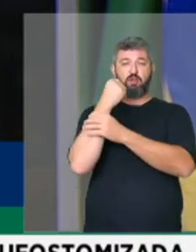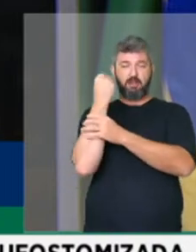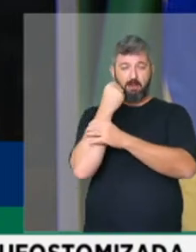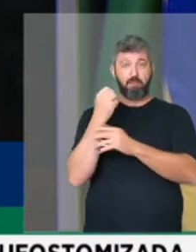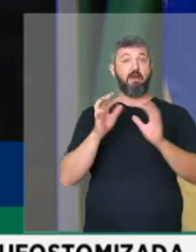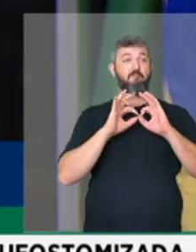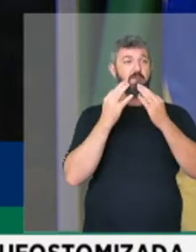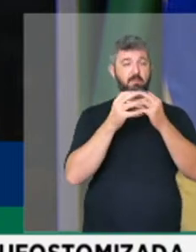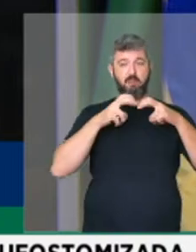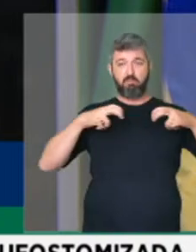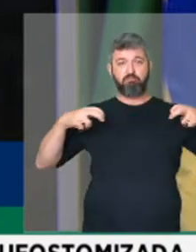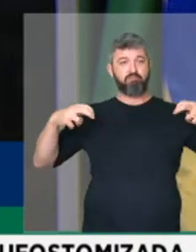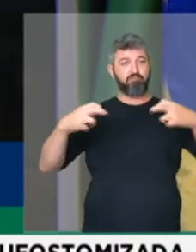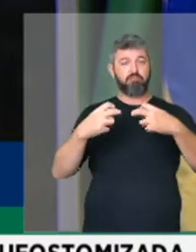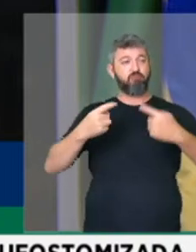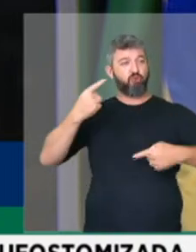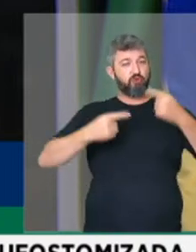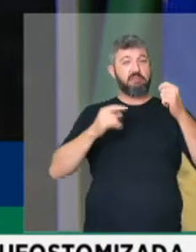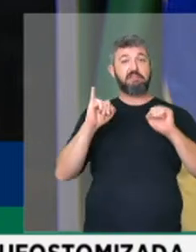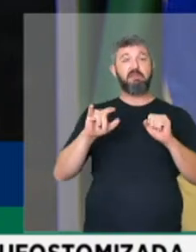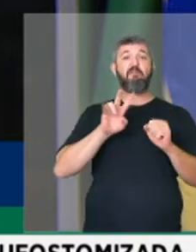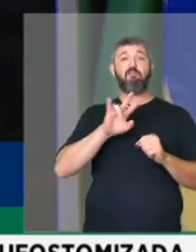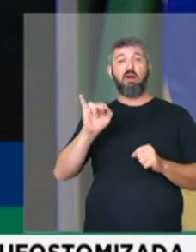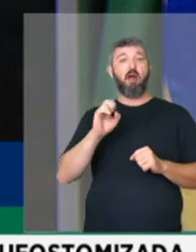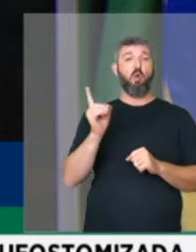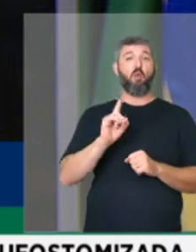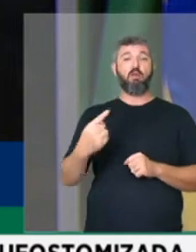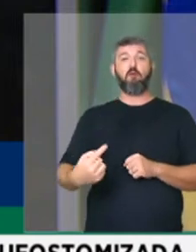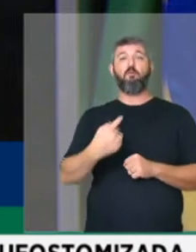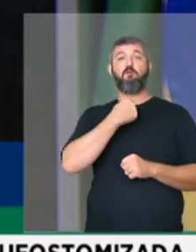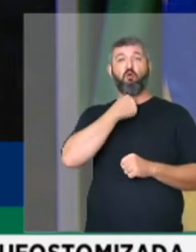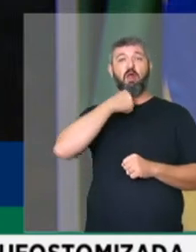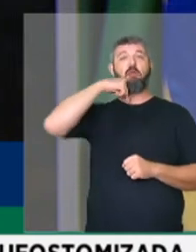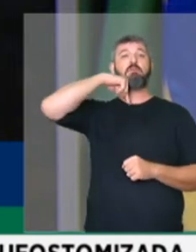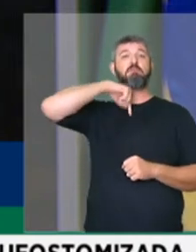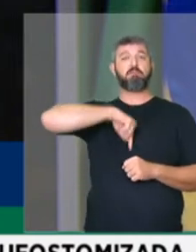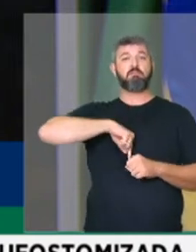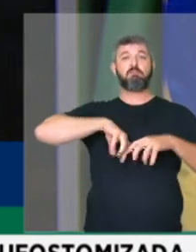DESSAS CRIANÇAS, MESMO COM A CANOLA É POSSÍVEL QUALIDADE DE VIDA E EVITAR CONSTANTES INTERNAÇÕES. A FALTA DESSES